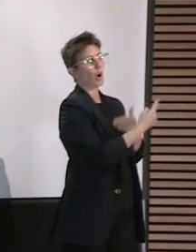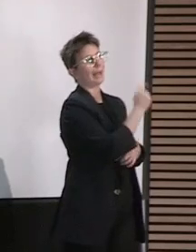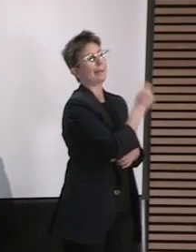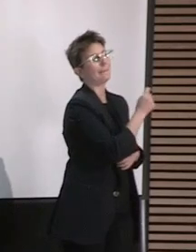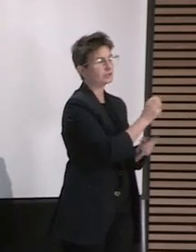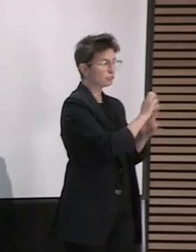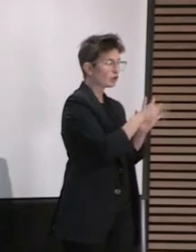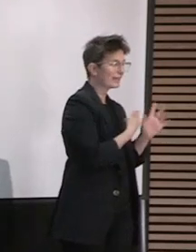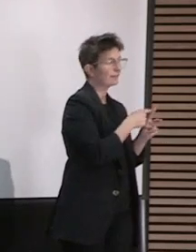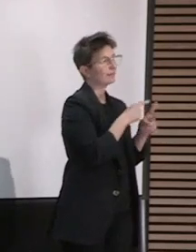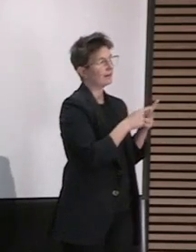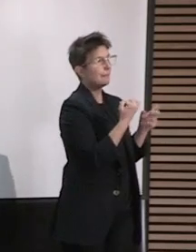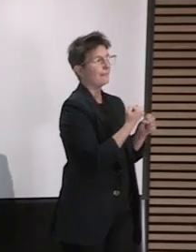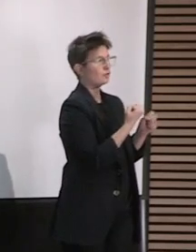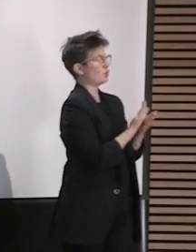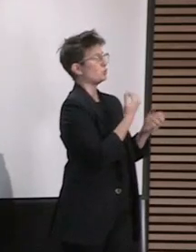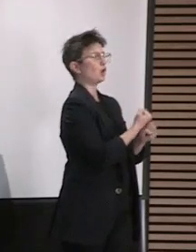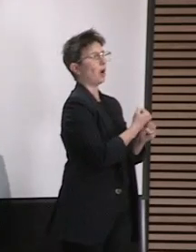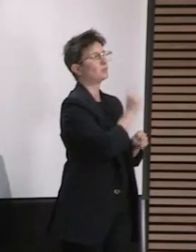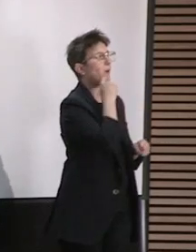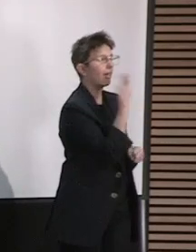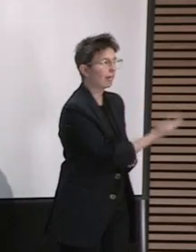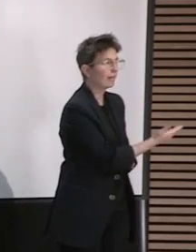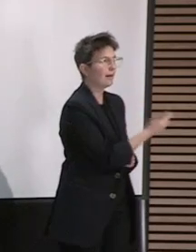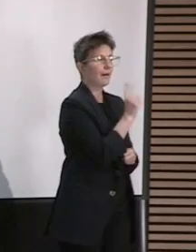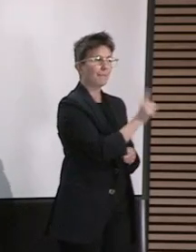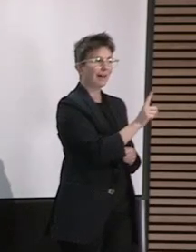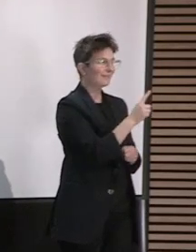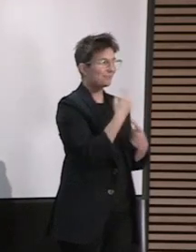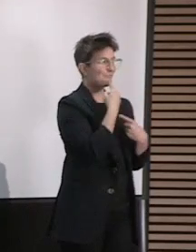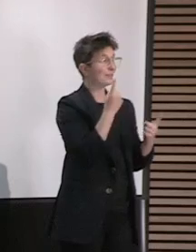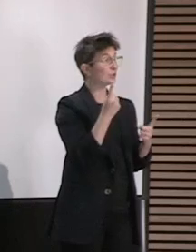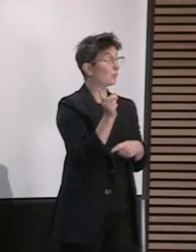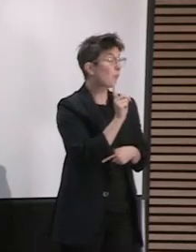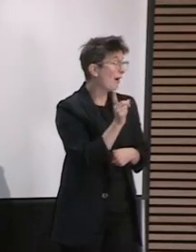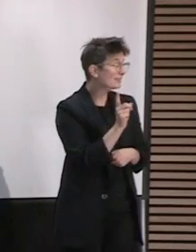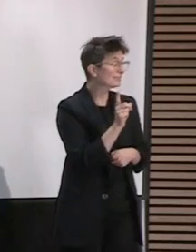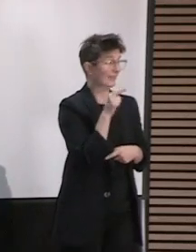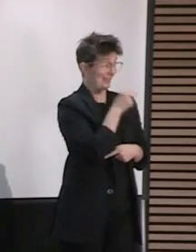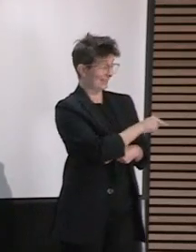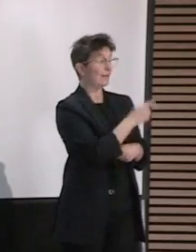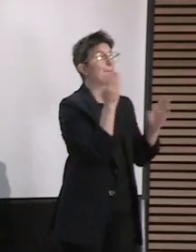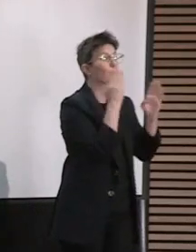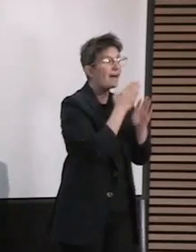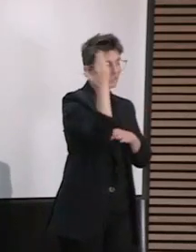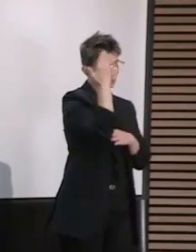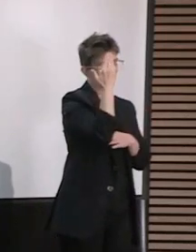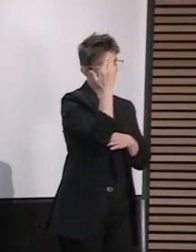Kua whakatakotoria e koe te kaupapa ki a ia hei hanga. Kaupapa e hanga mahi,